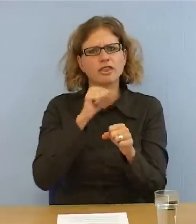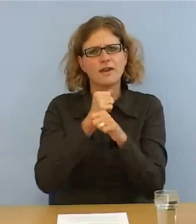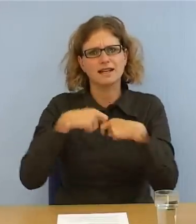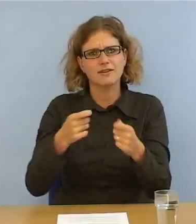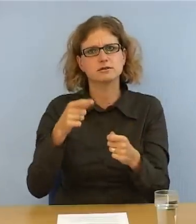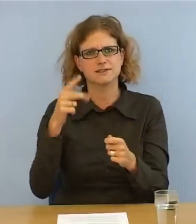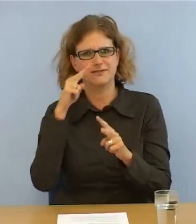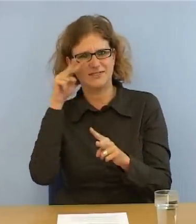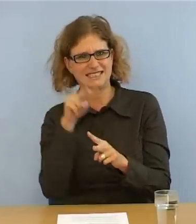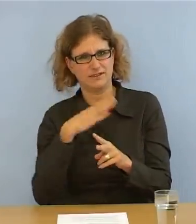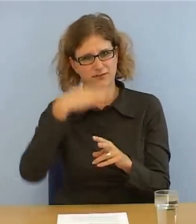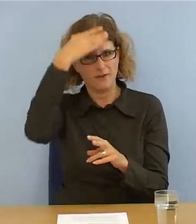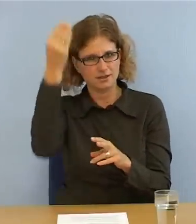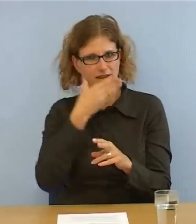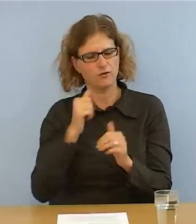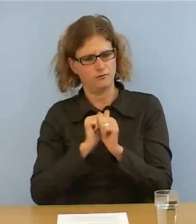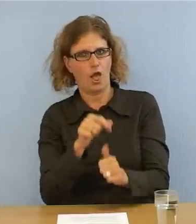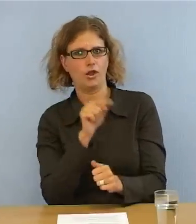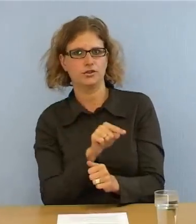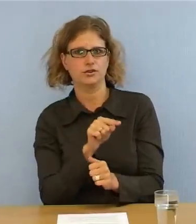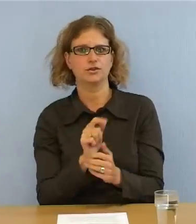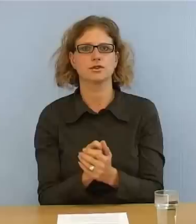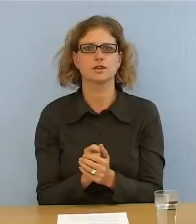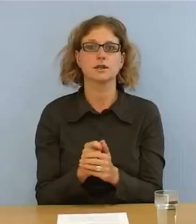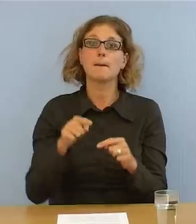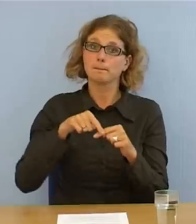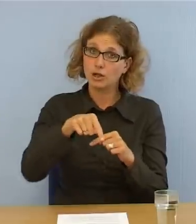Hij hoopt dat andere werkgevers zijn visie zullen volgen.